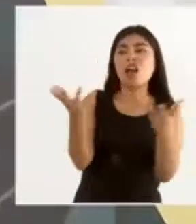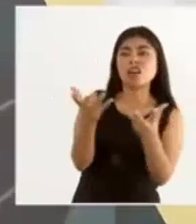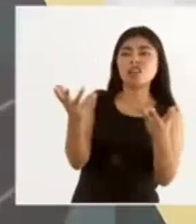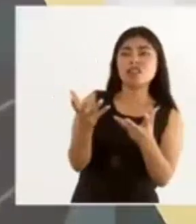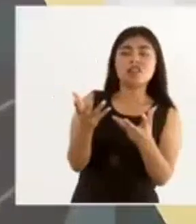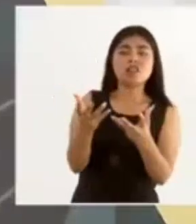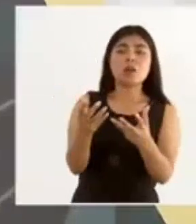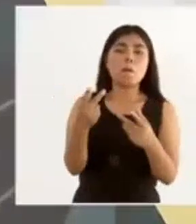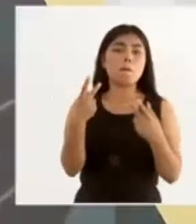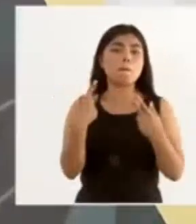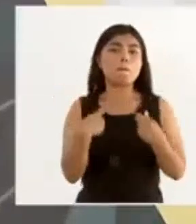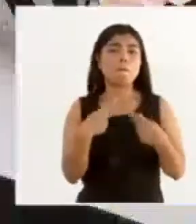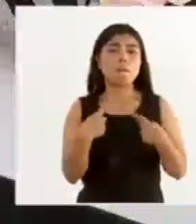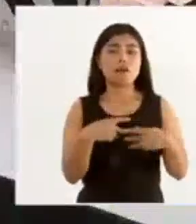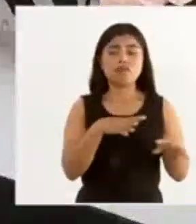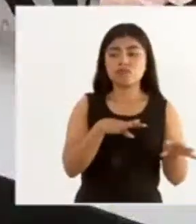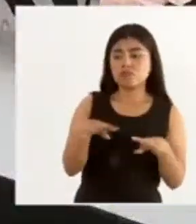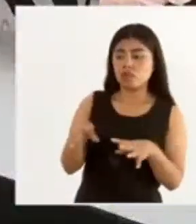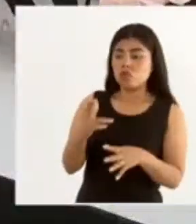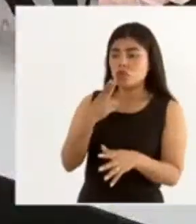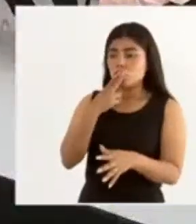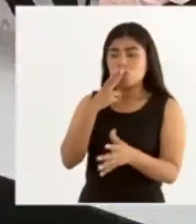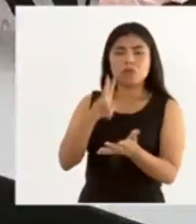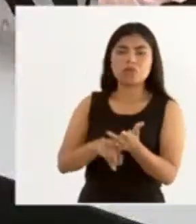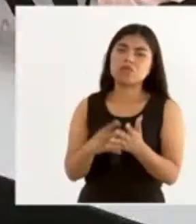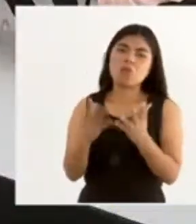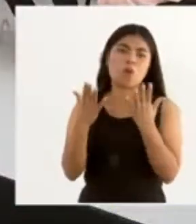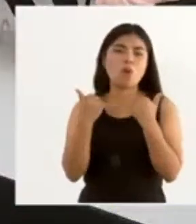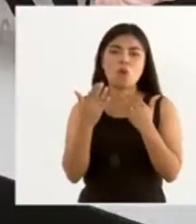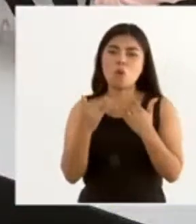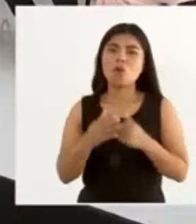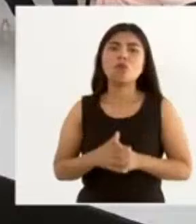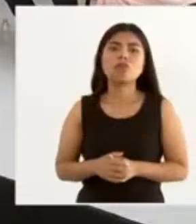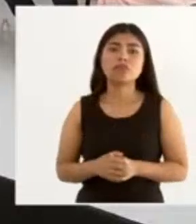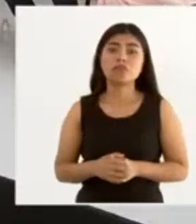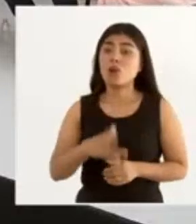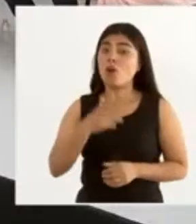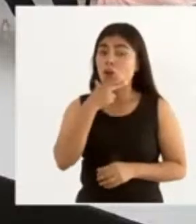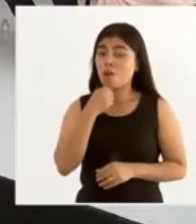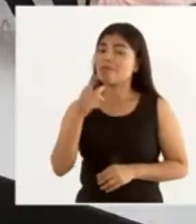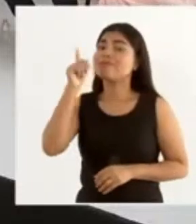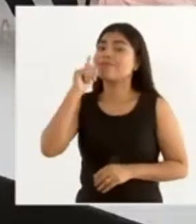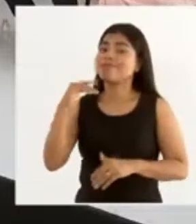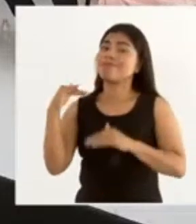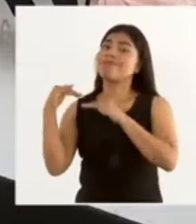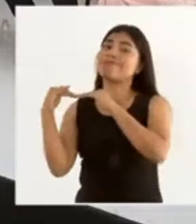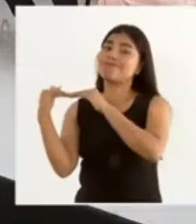no es sencillo, lo deben de hacer hombres y mujeres, eh, los dos.